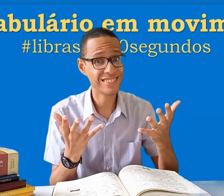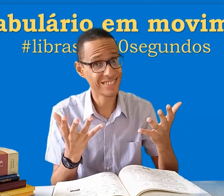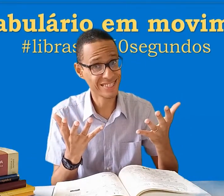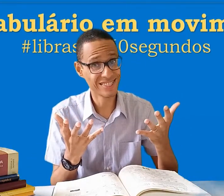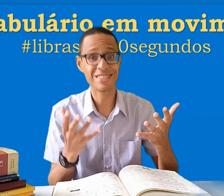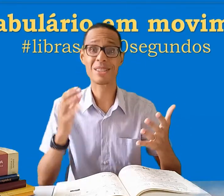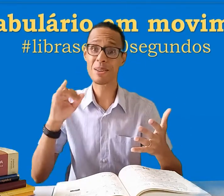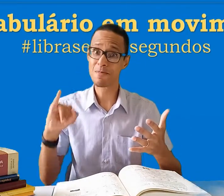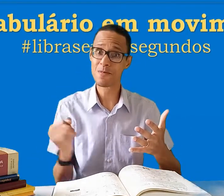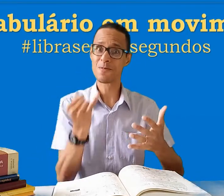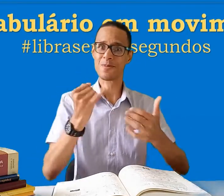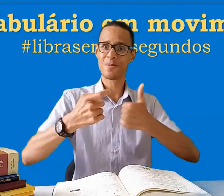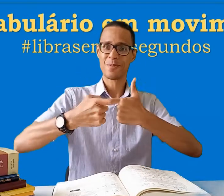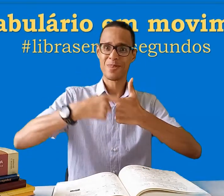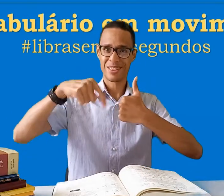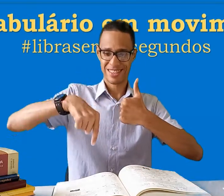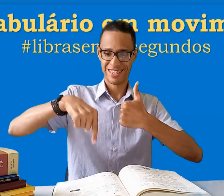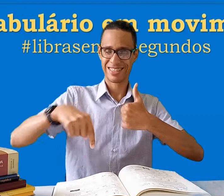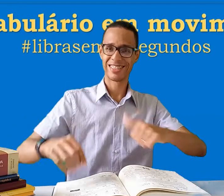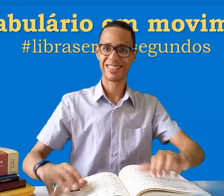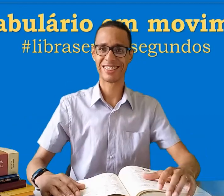Já aproveite e deixe o seu Like!